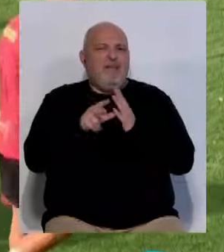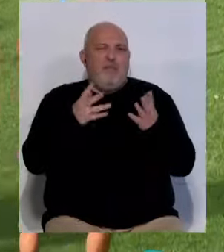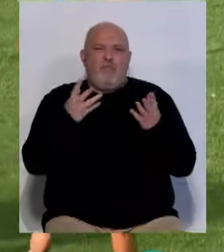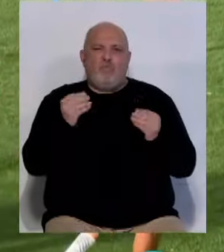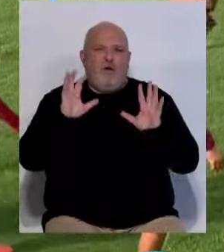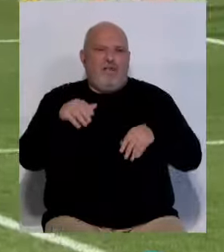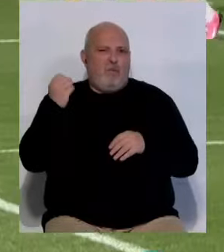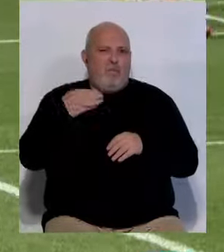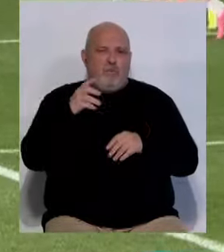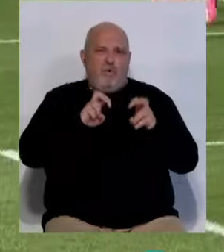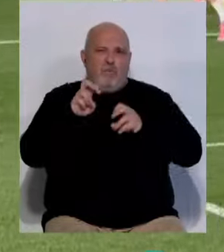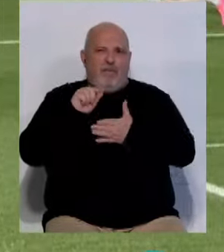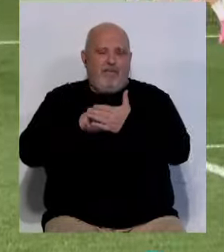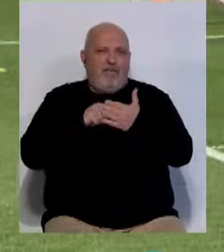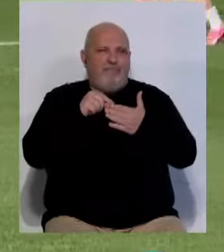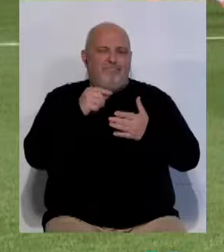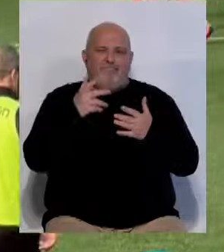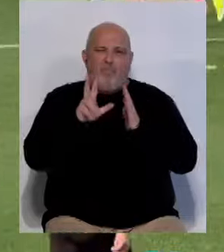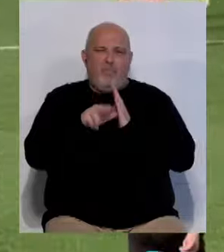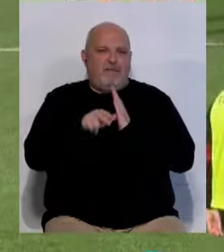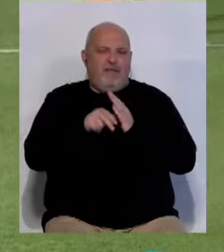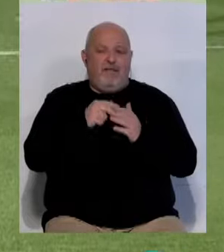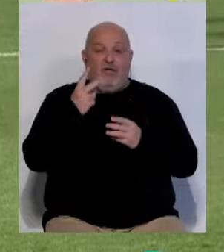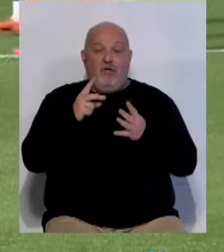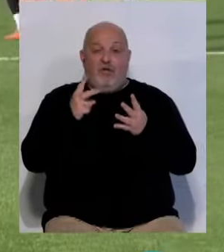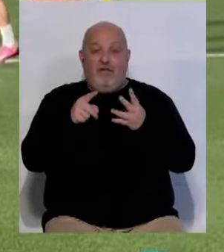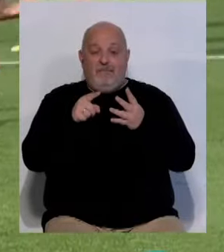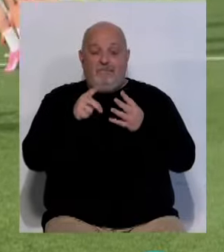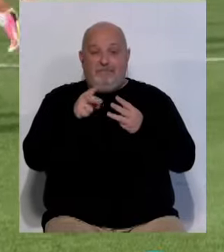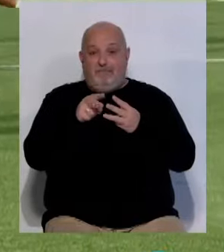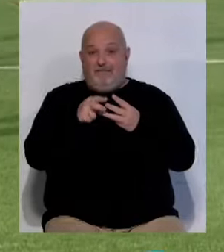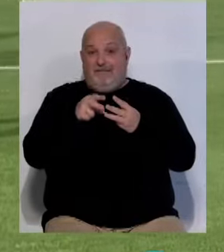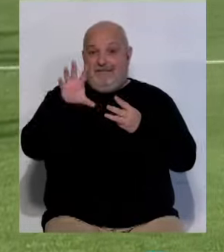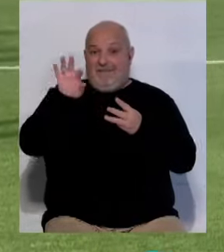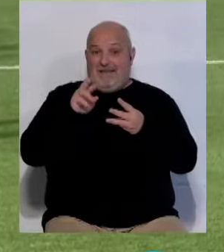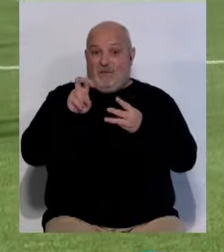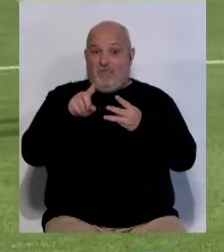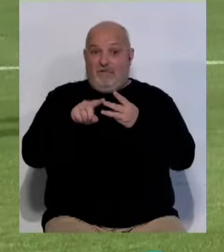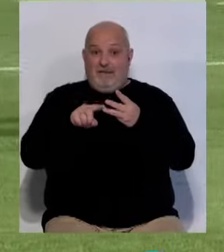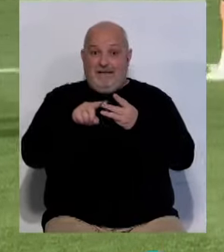una circunstancia burocrática Y tal Pero bueno los otros dos fichajes no casan con con con la actitud